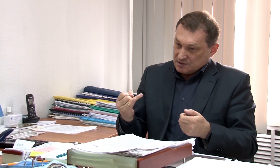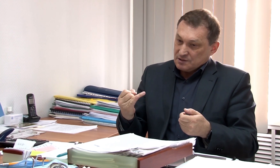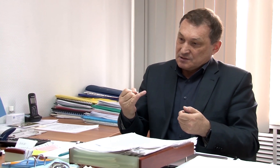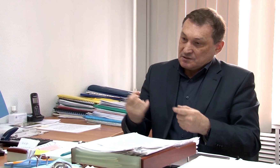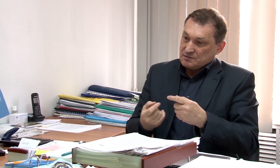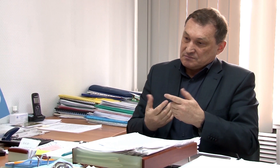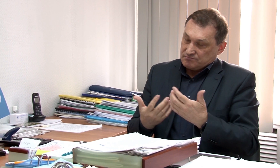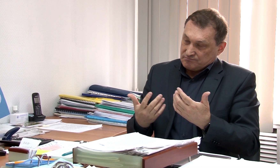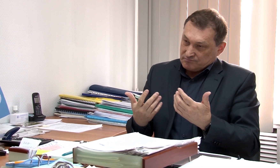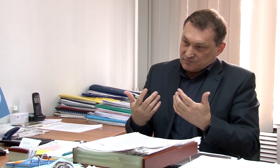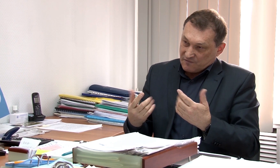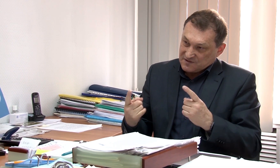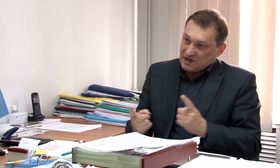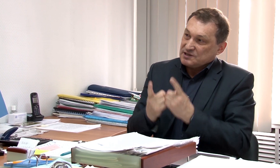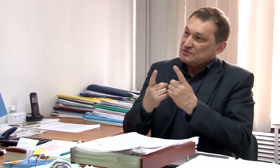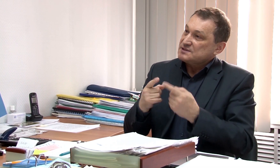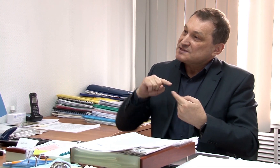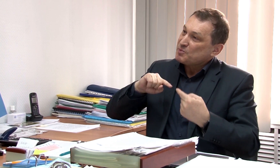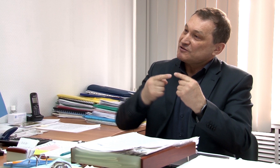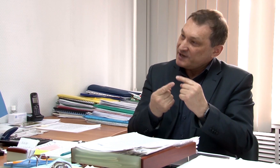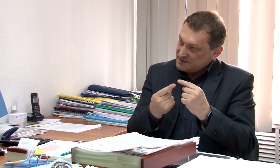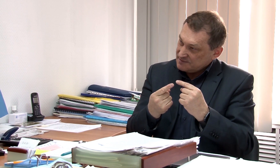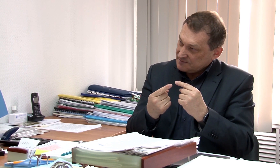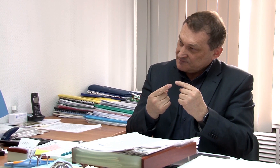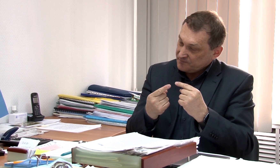И встретил сопротивление.